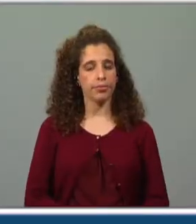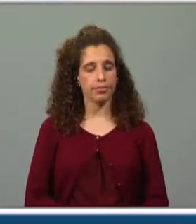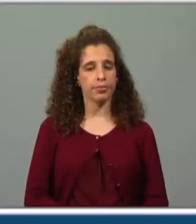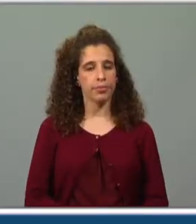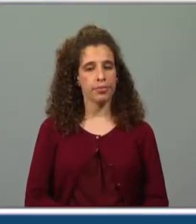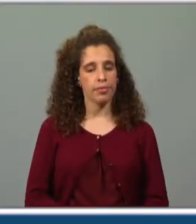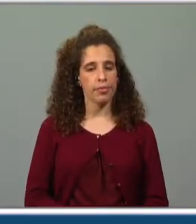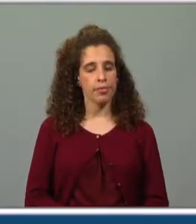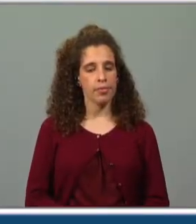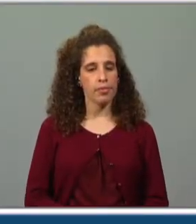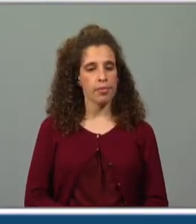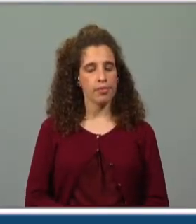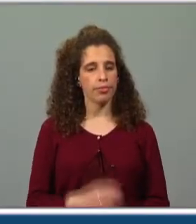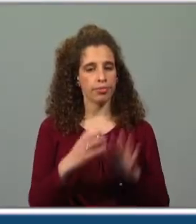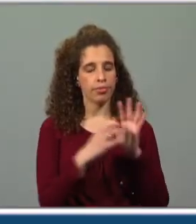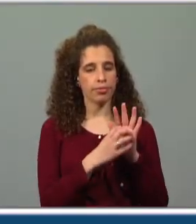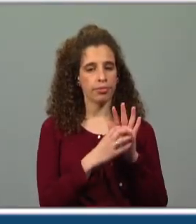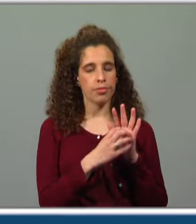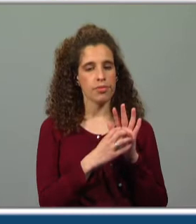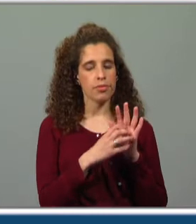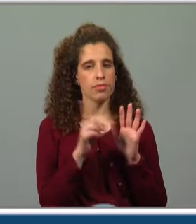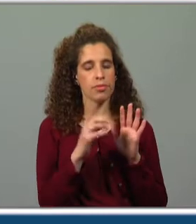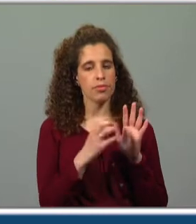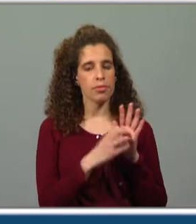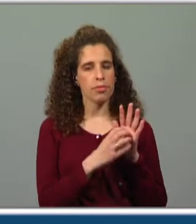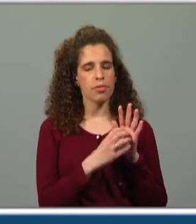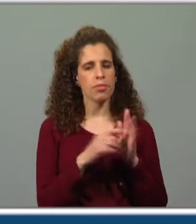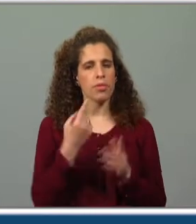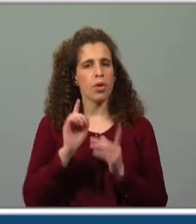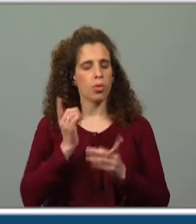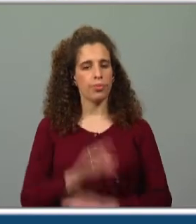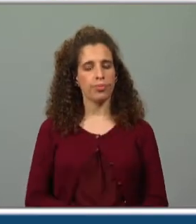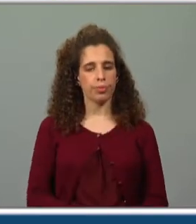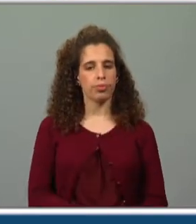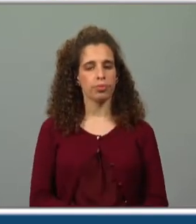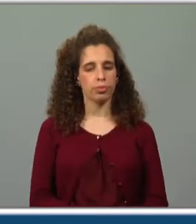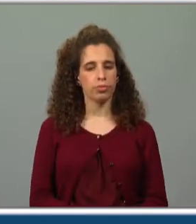nós temos então aqui a imagem esta imagem o que Thai temos o que temos 然後我們在這裡有圖像想像一下我們有什麼泰語我們有什麼